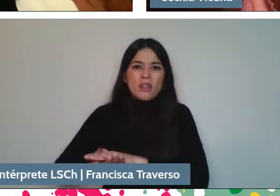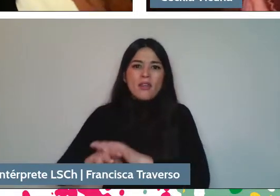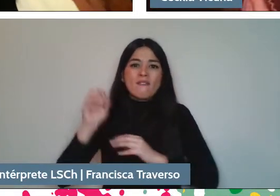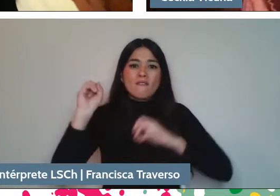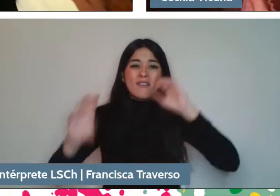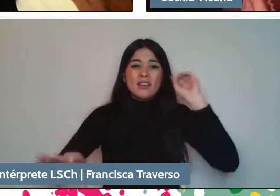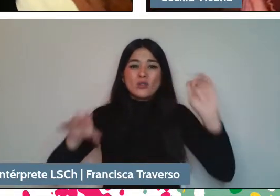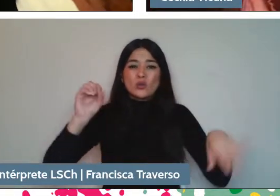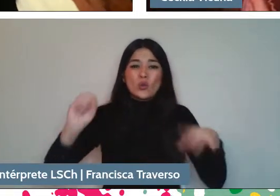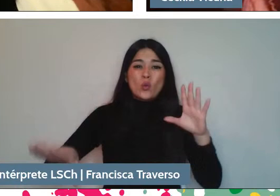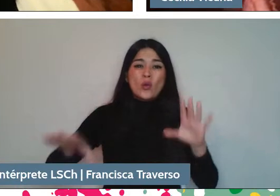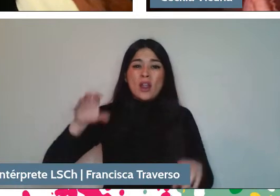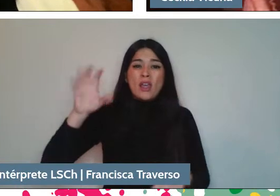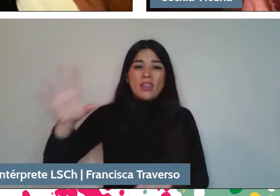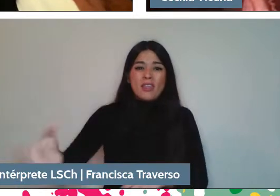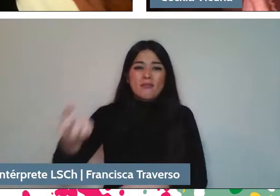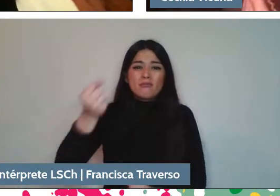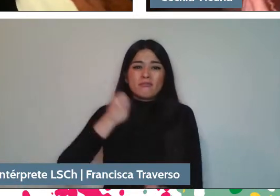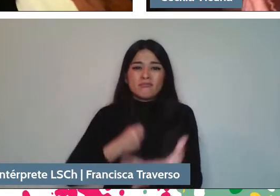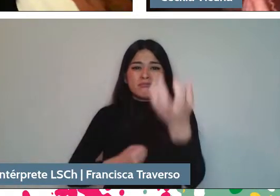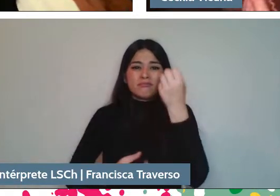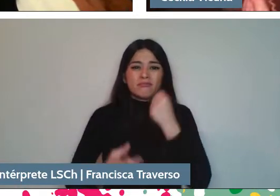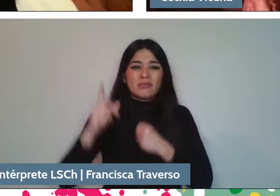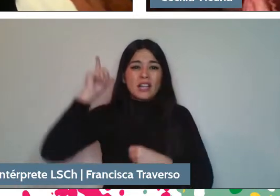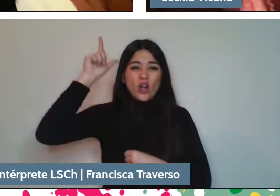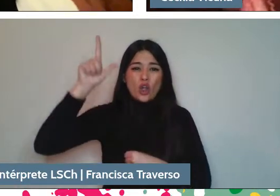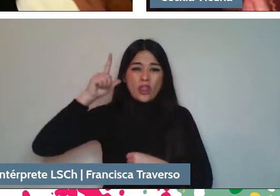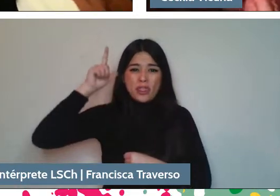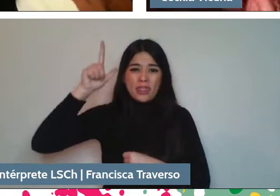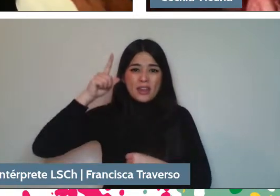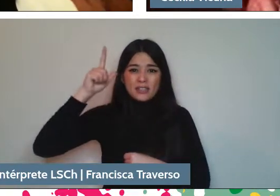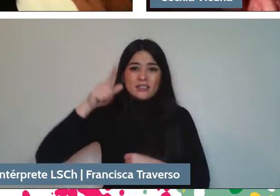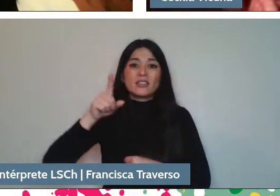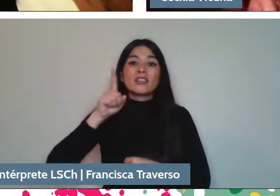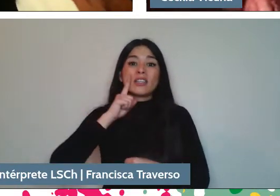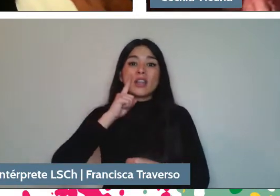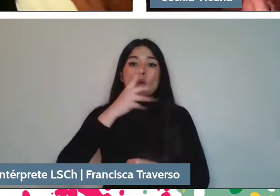Fui construyendo ese diario que llegó a tener 400 ojitos precarios.